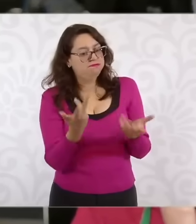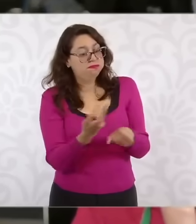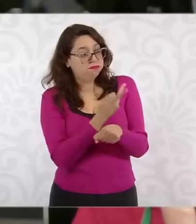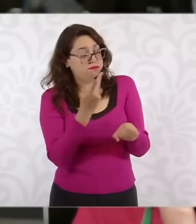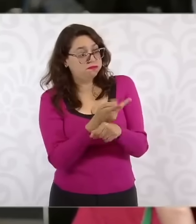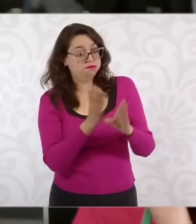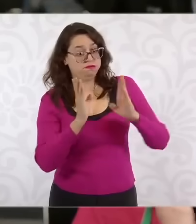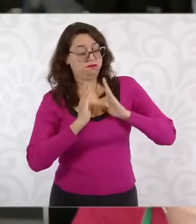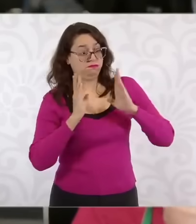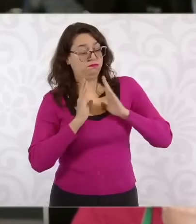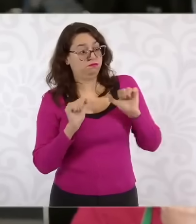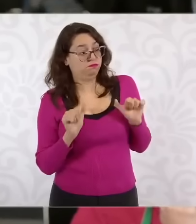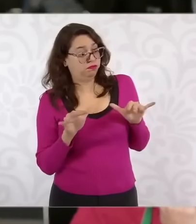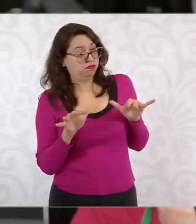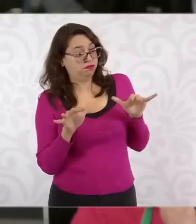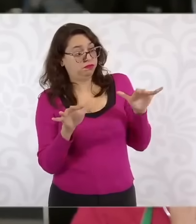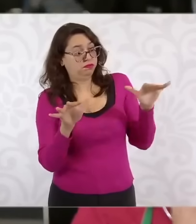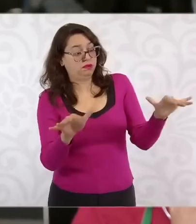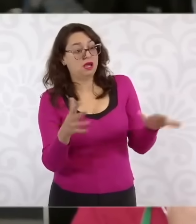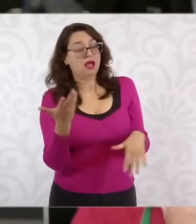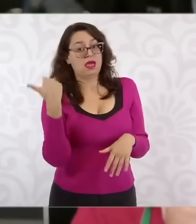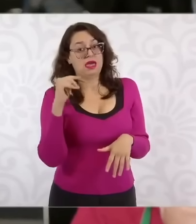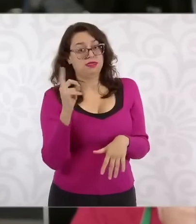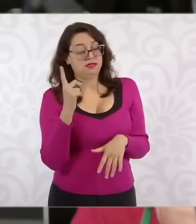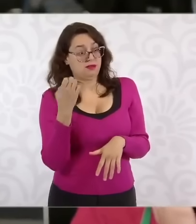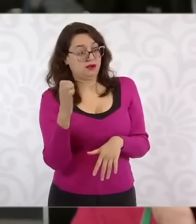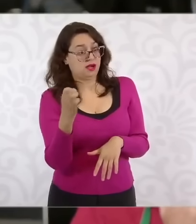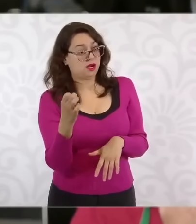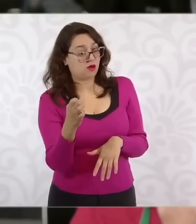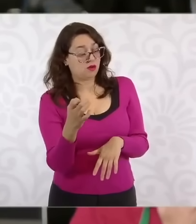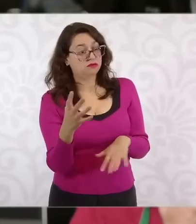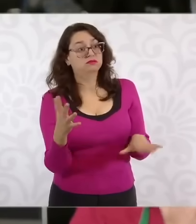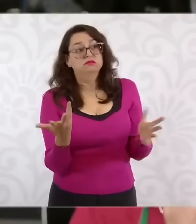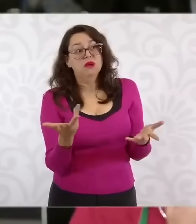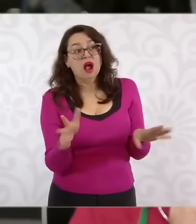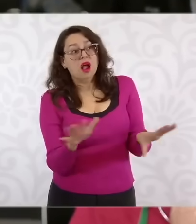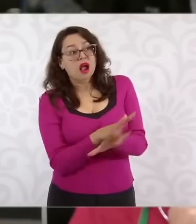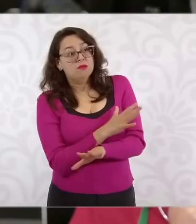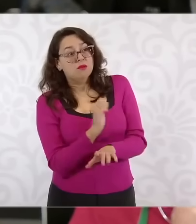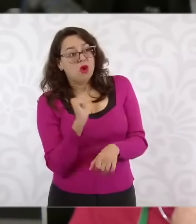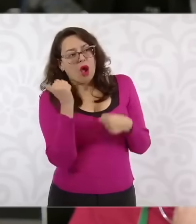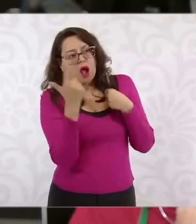militar eh durante el fin de año e inicios también del año. ¿Ha cambiado la dinámica para Sinaloa o